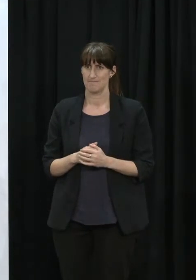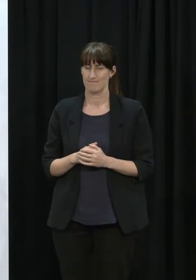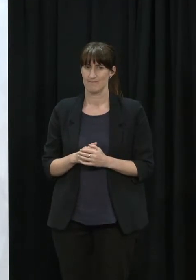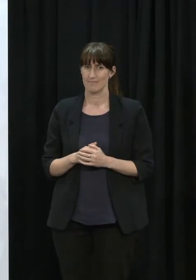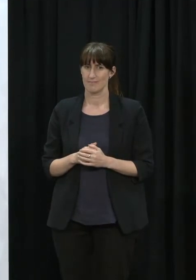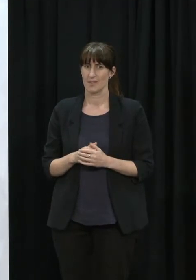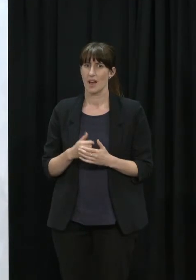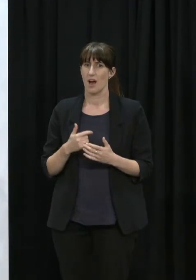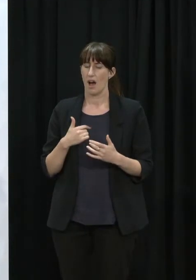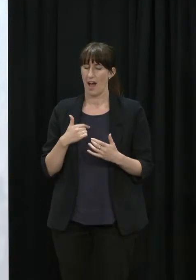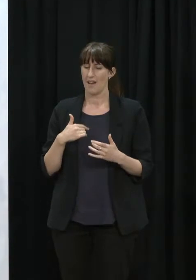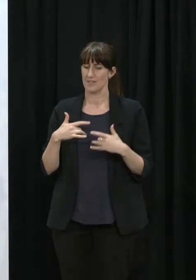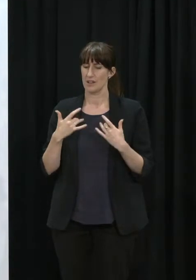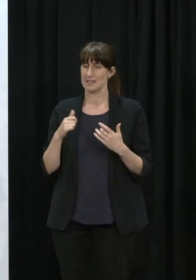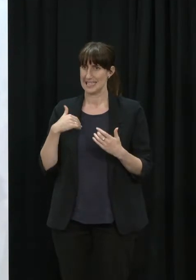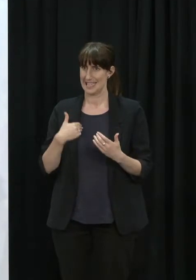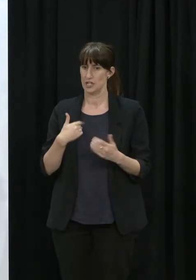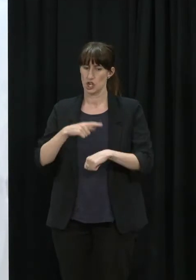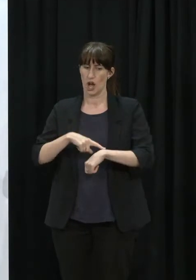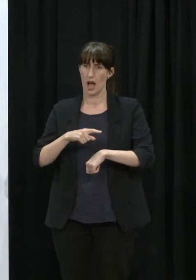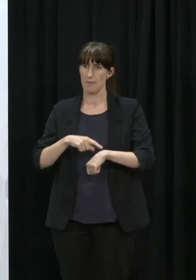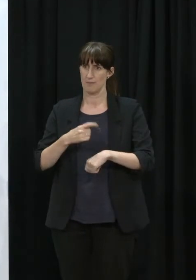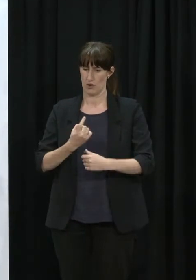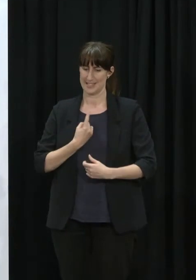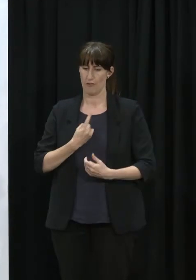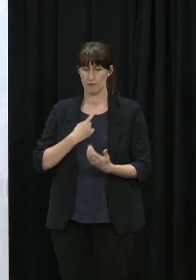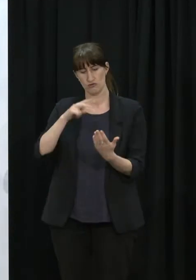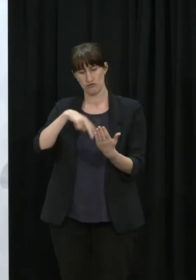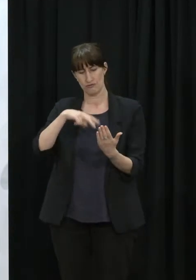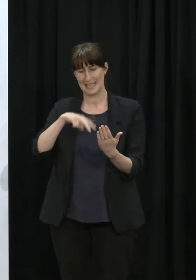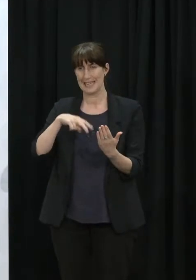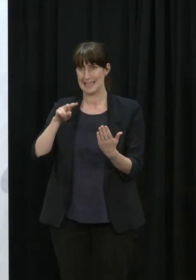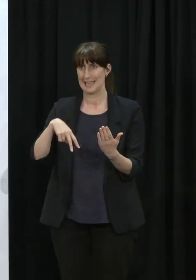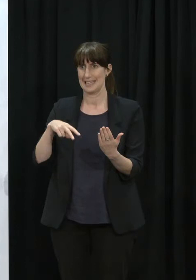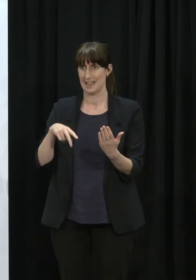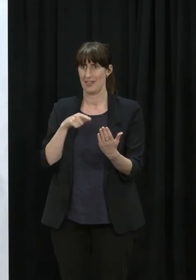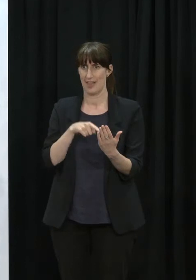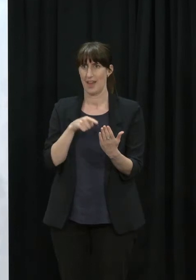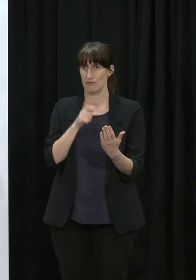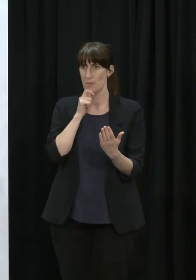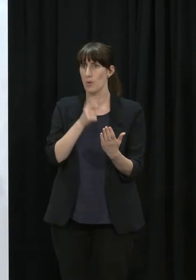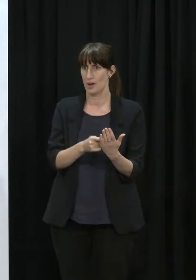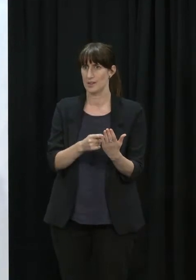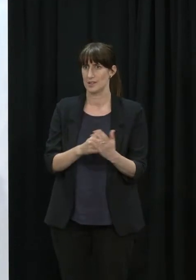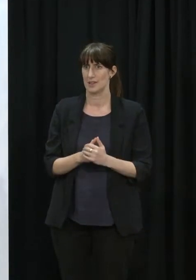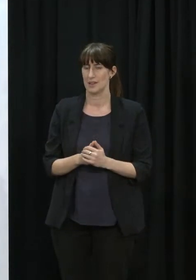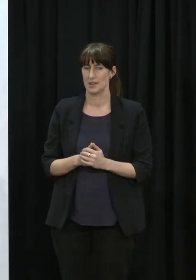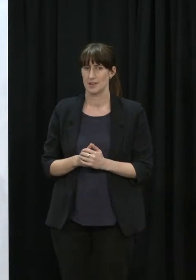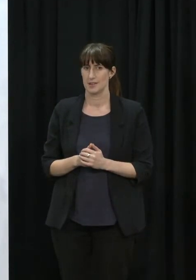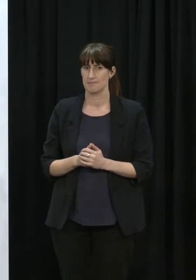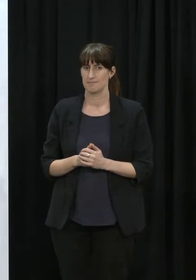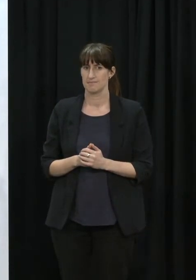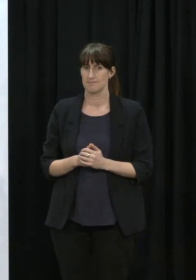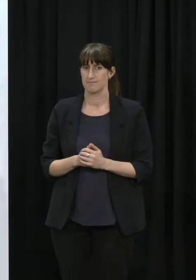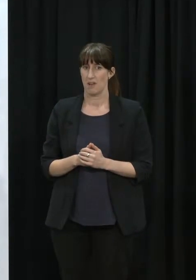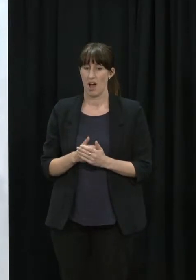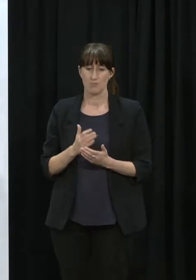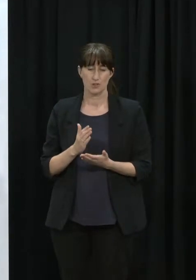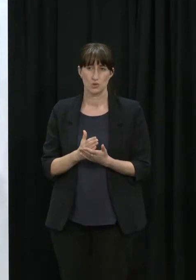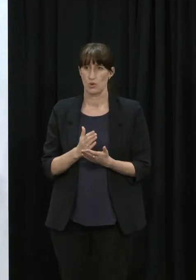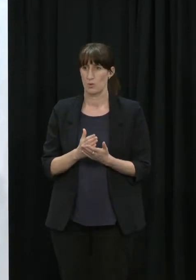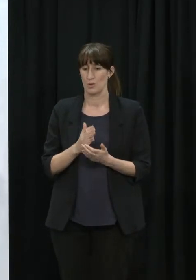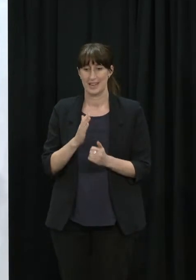maataapono kei te takahi ranei?